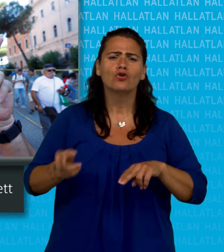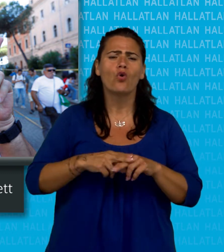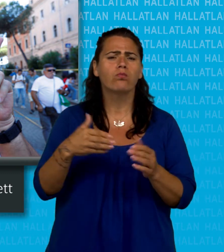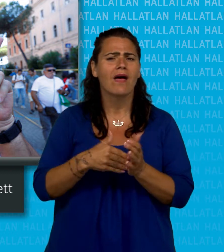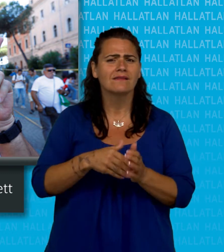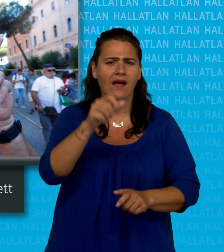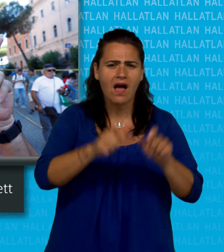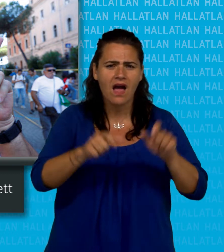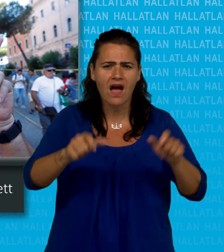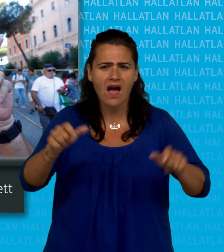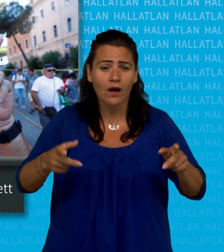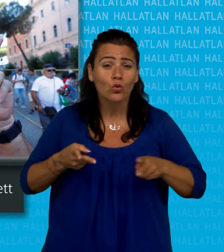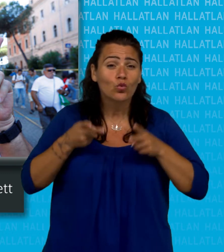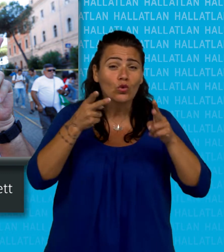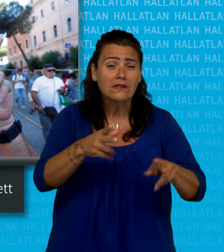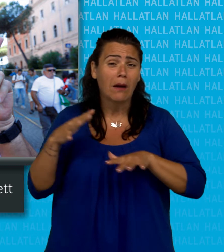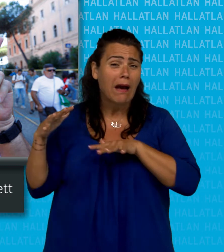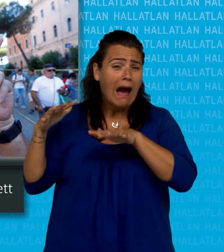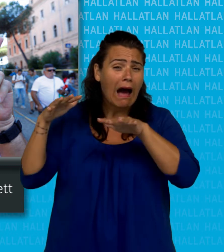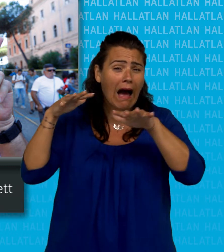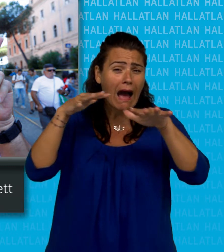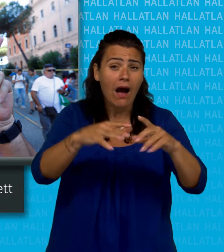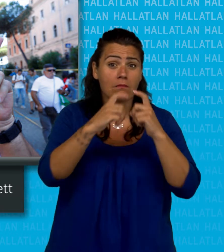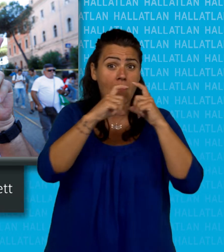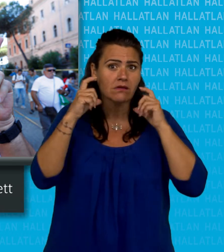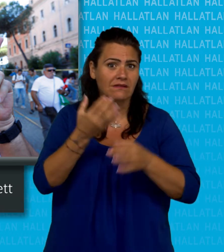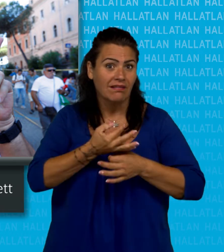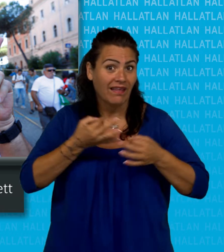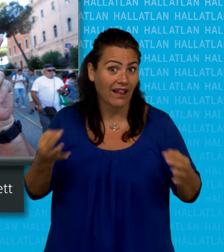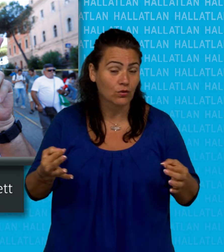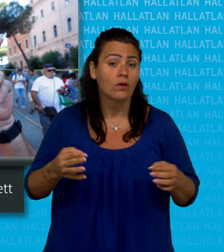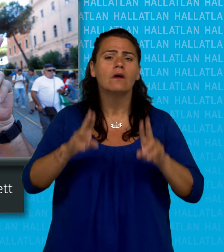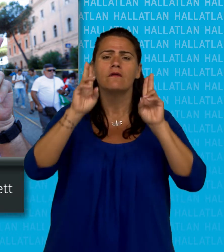Több ezer ember vonult az utcákon, de egyikük sem viselt maszkot,